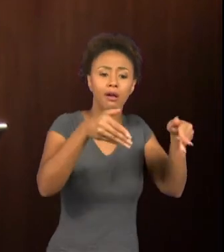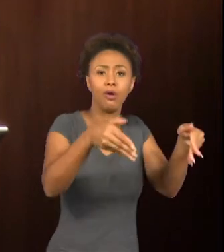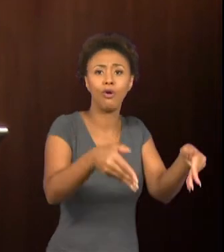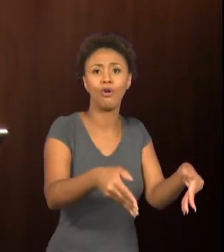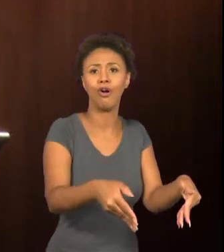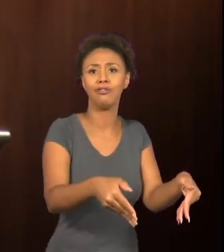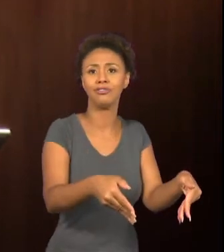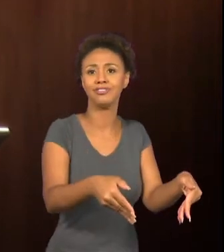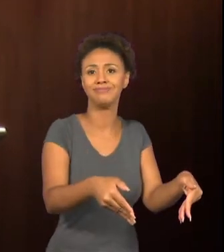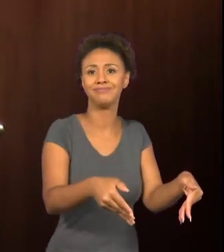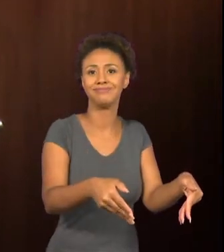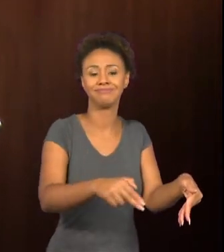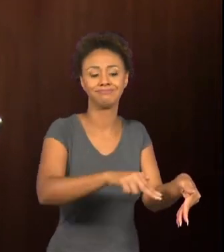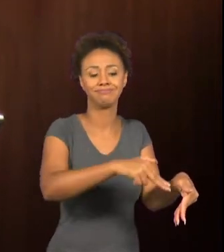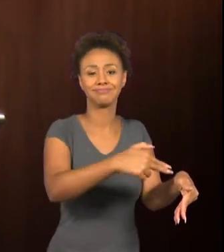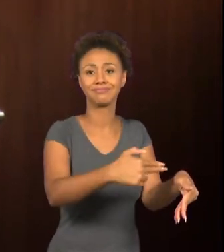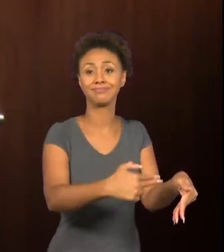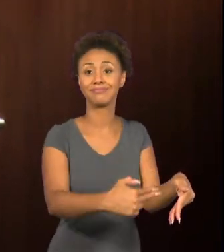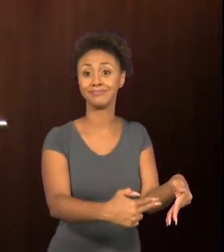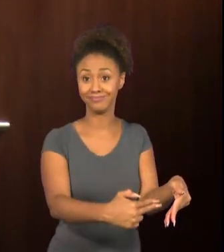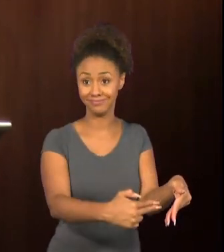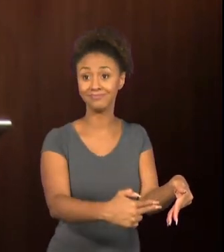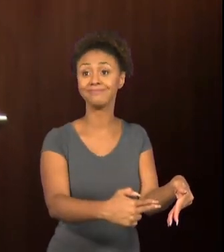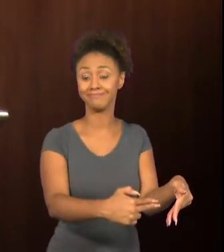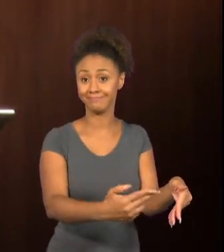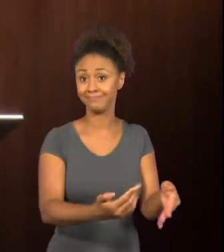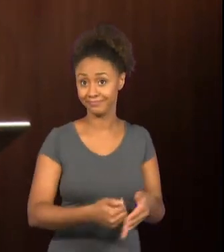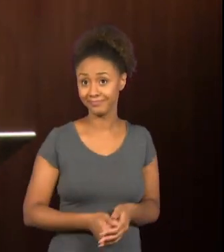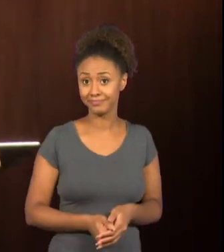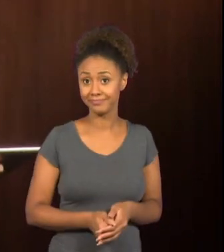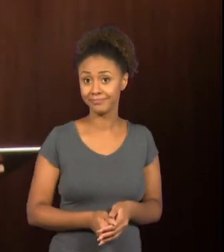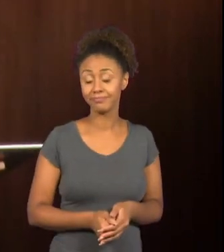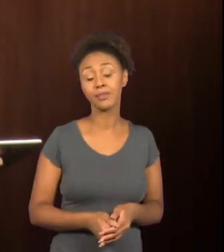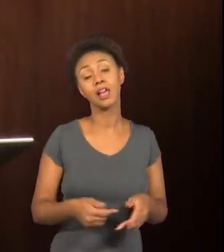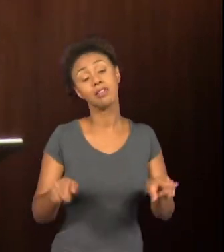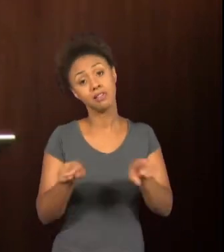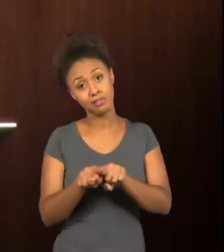E AINDA ASSIM, OUTRA OPOSIÇÃO TREMENDA: "É UMA COVA